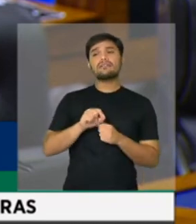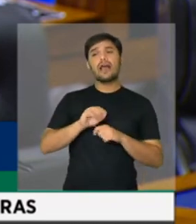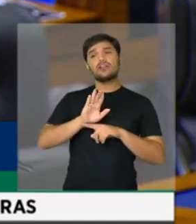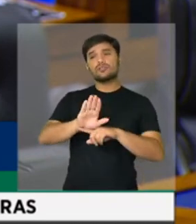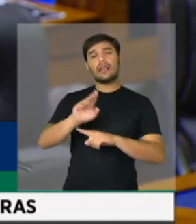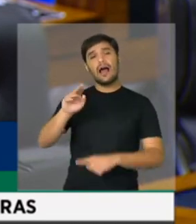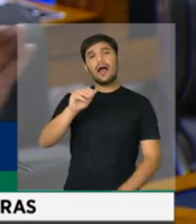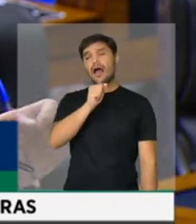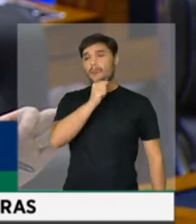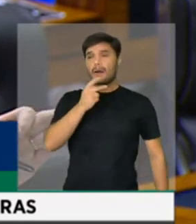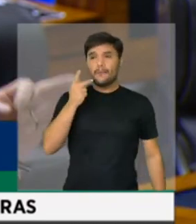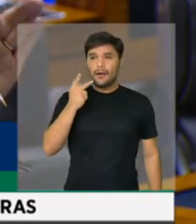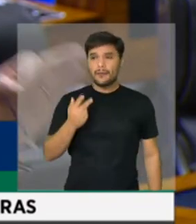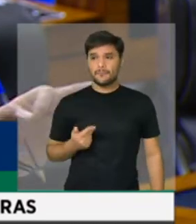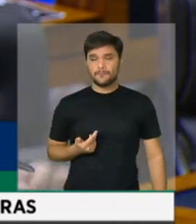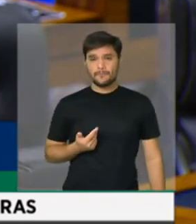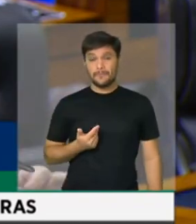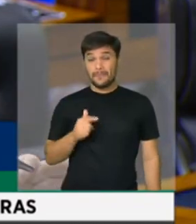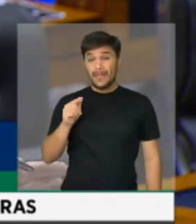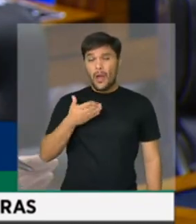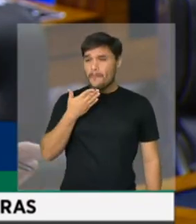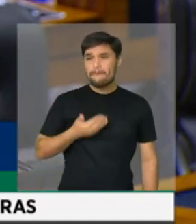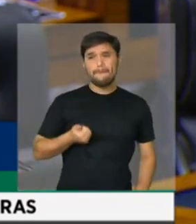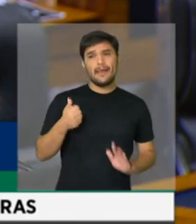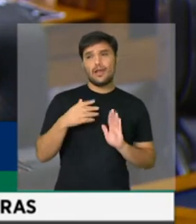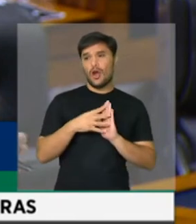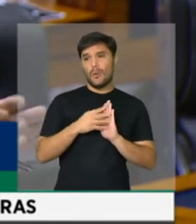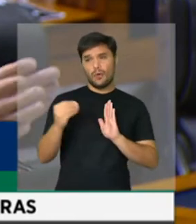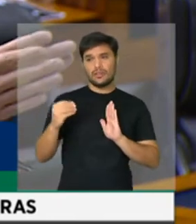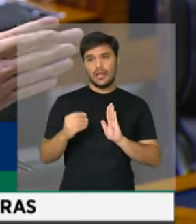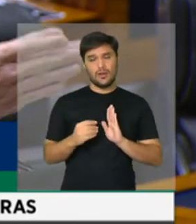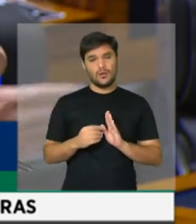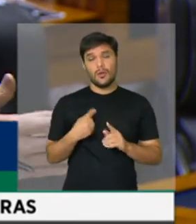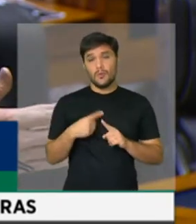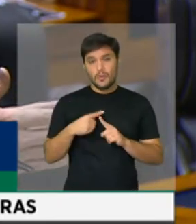NAQUELE MOMENTO DA ESCURIDÃO, DO APAGÃO, FOI A ELETRONORTE. O QUE QUE É A ELETRONORTE? É